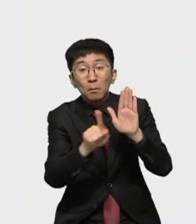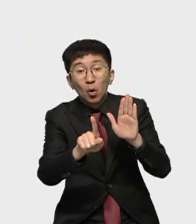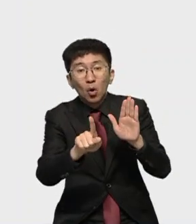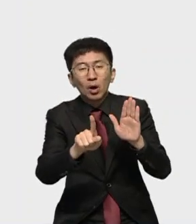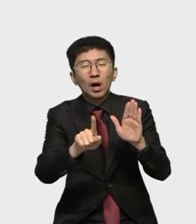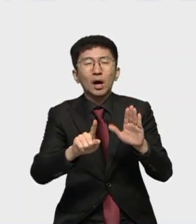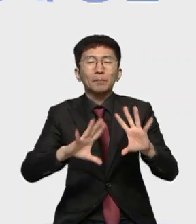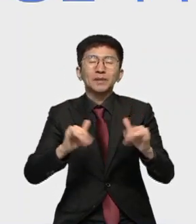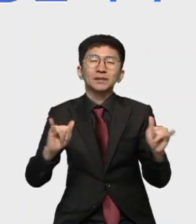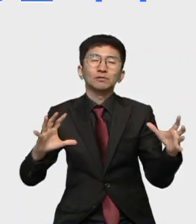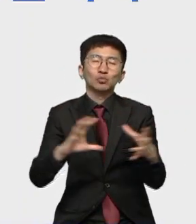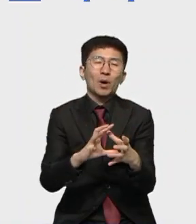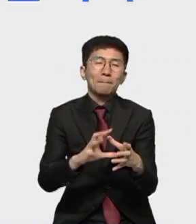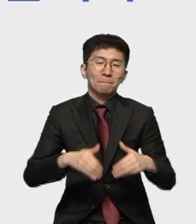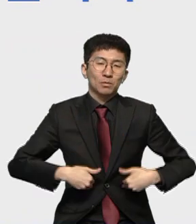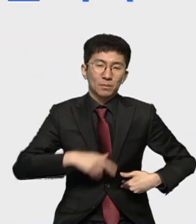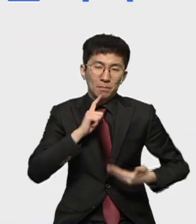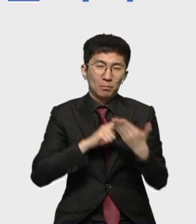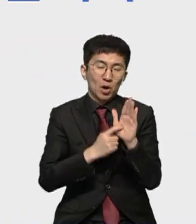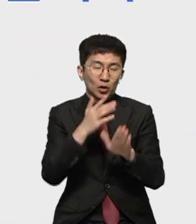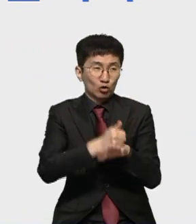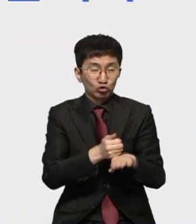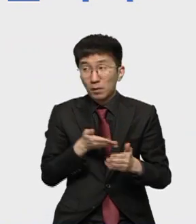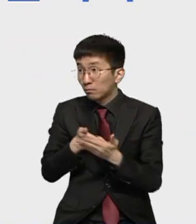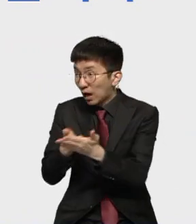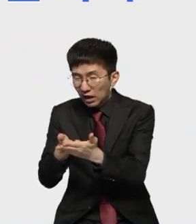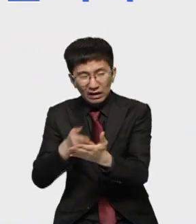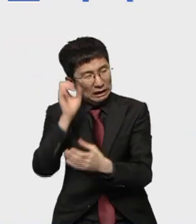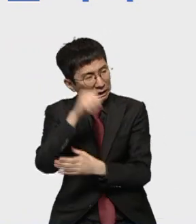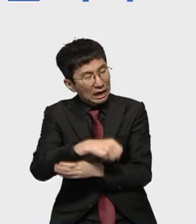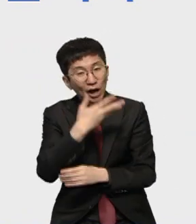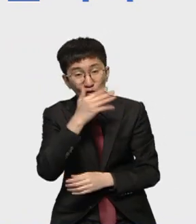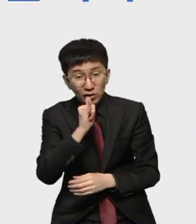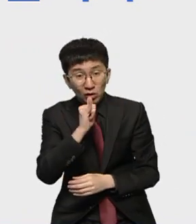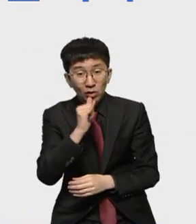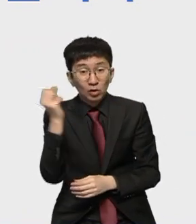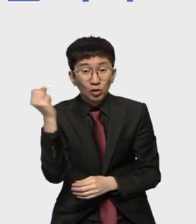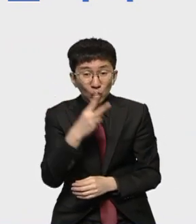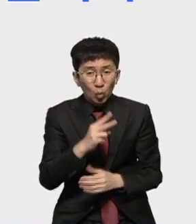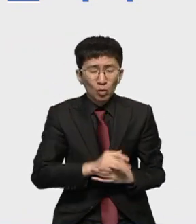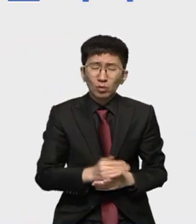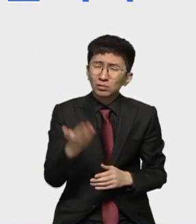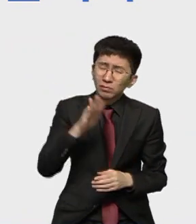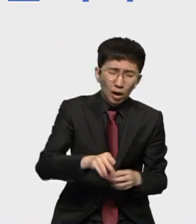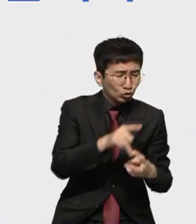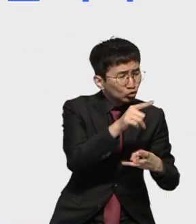있다, 윤 당선인과 같은 진영 인사인 이 전 대통령 사면이 어떻게 통합이냐,